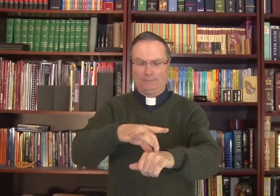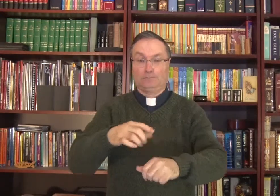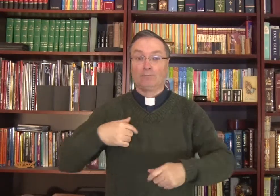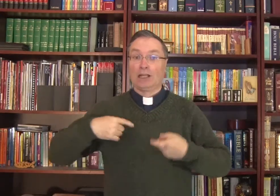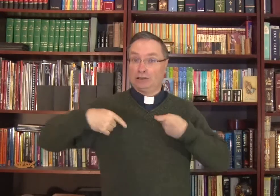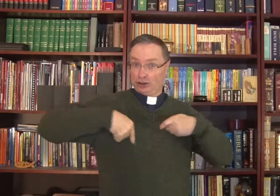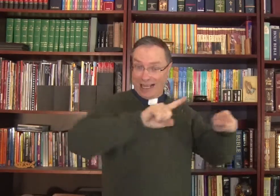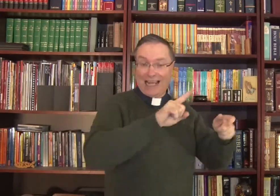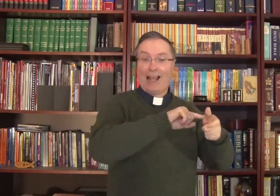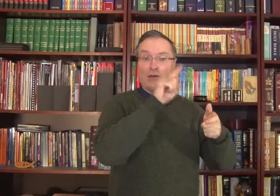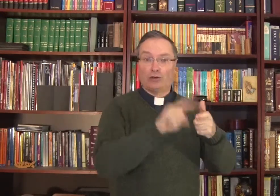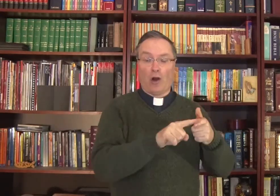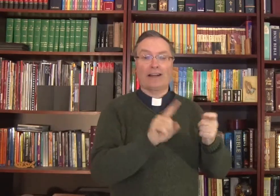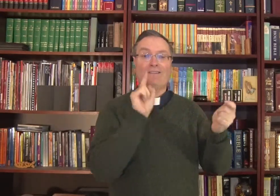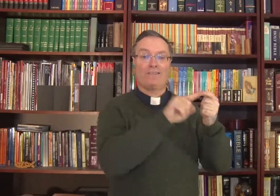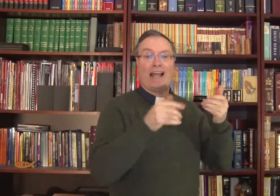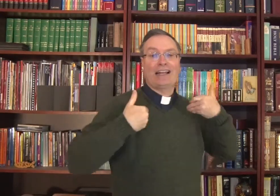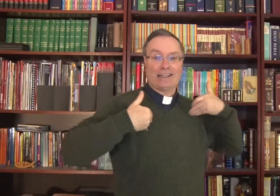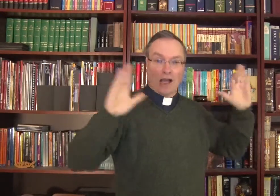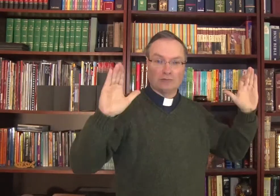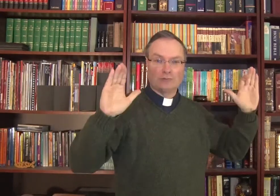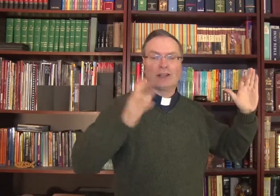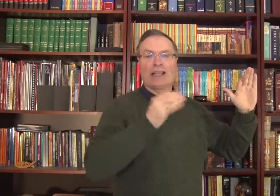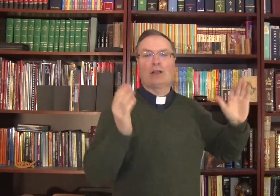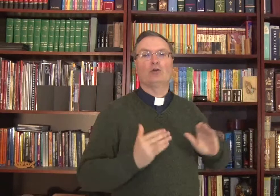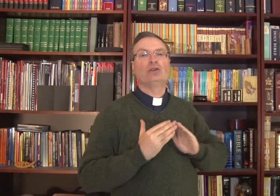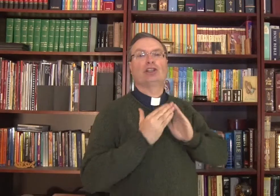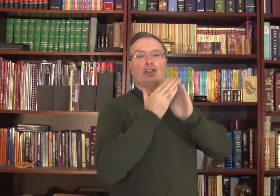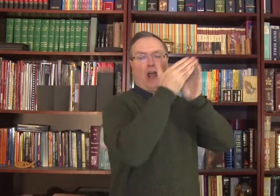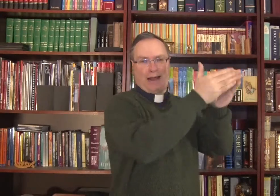J’allai donc vers l’ange et lui demandai